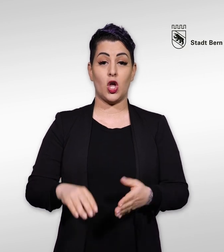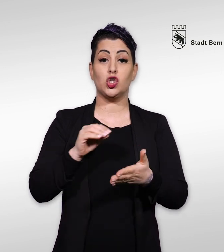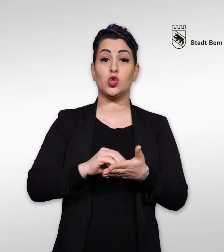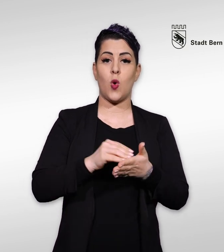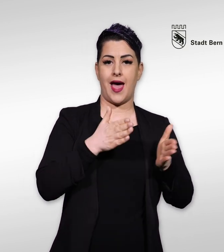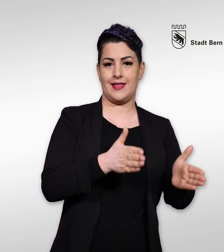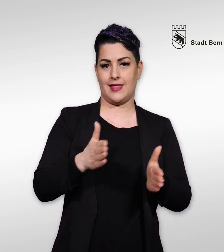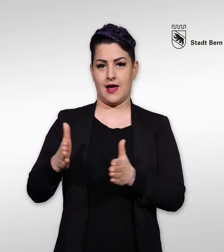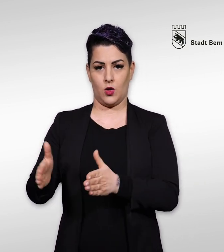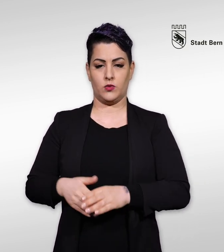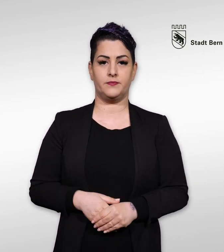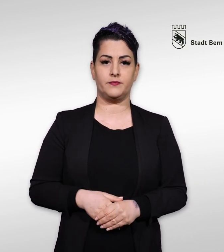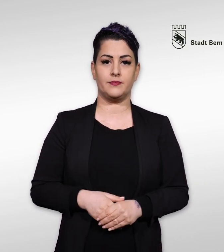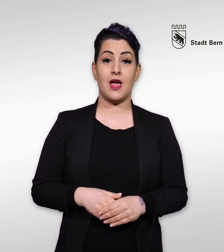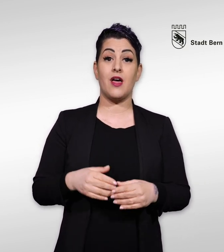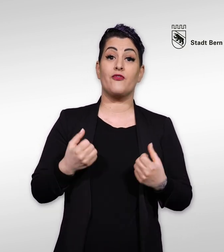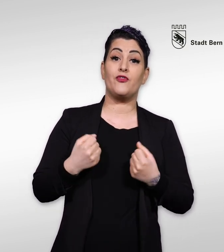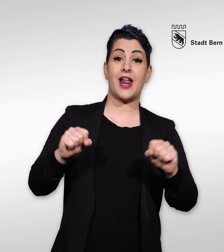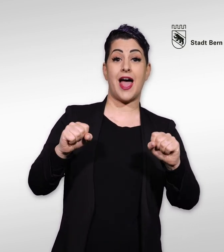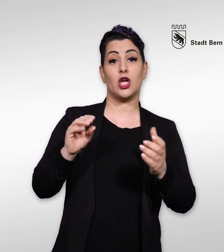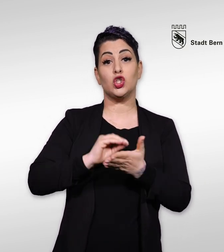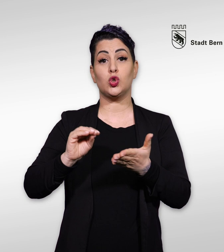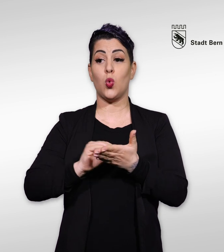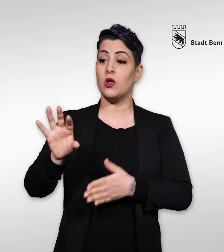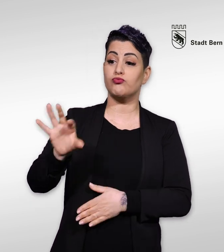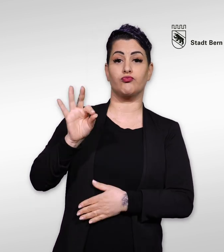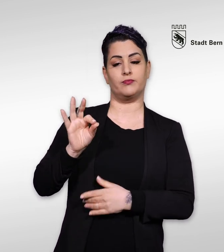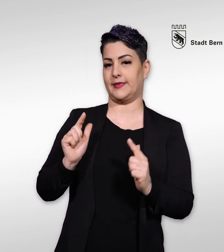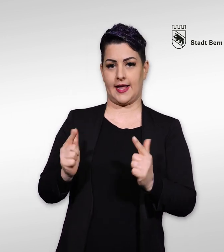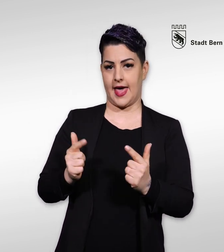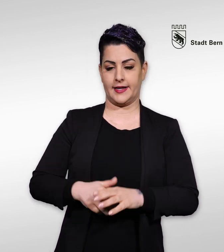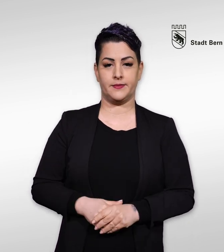Schuleinteilung Es gibt keine freie Schulwahl.